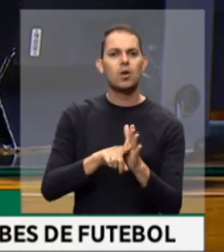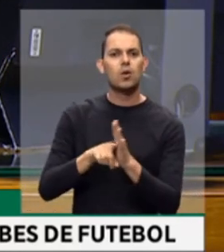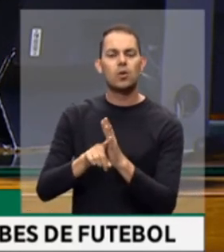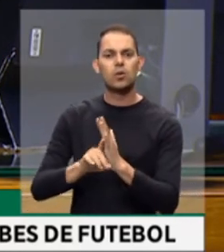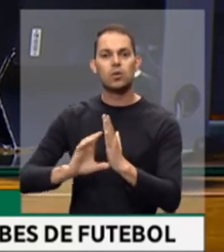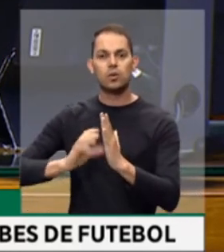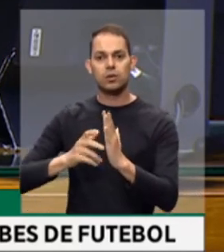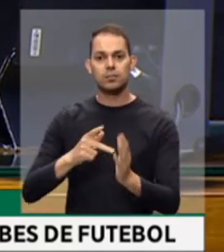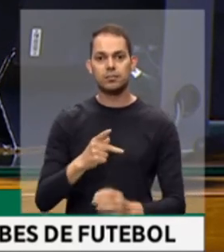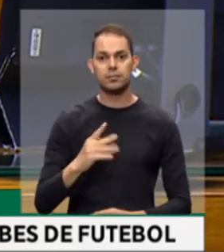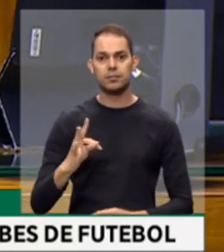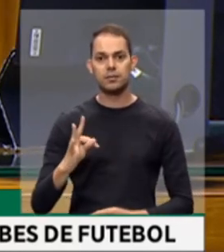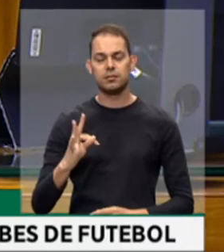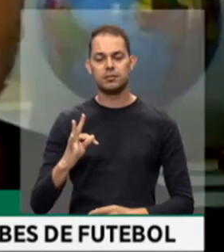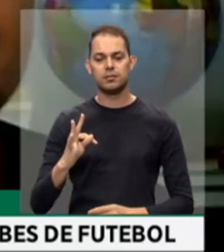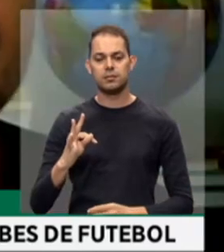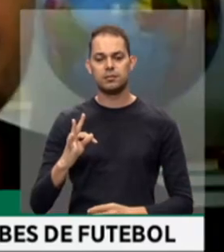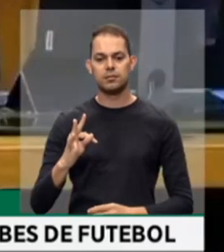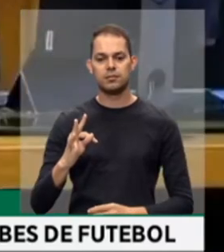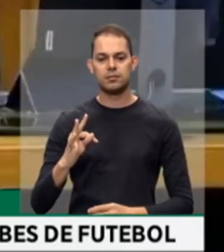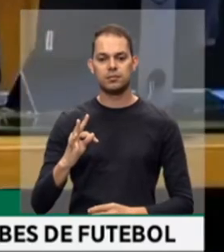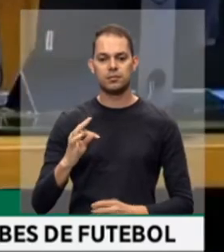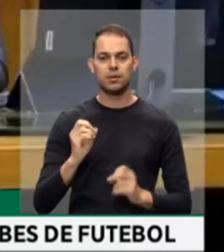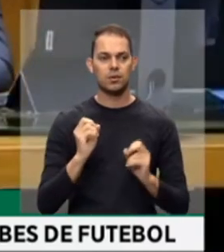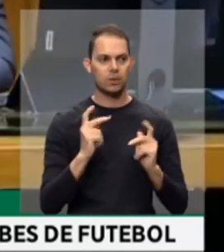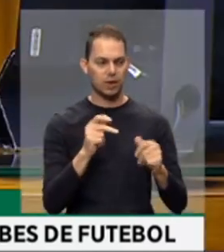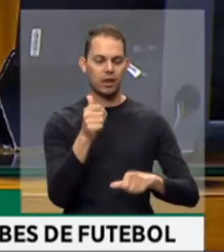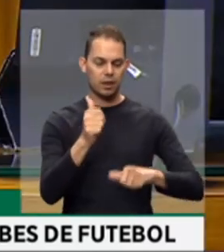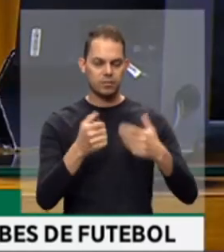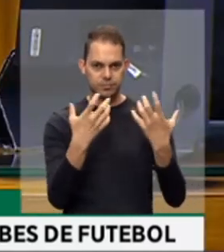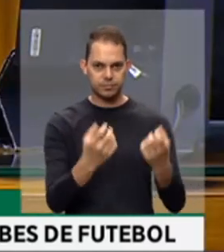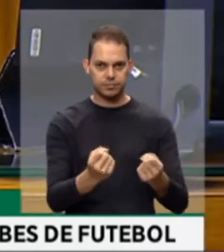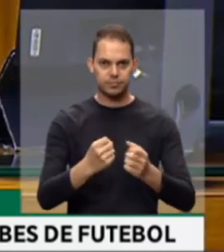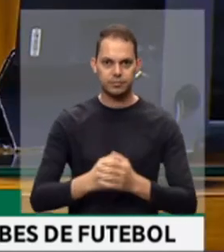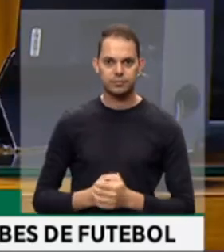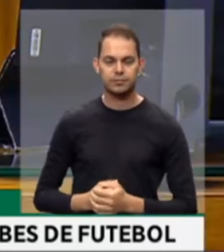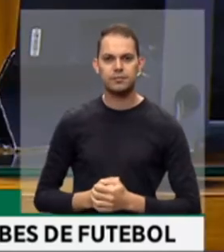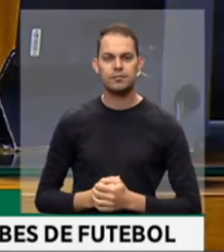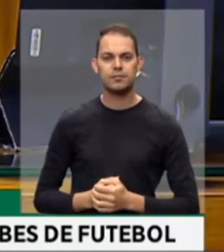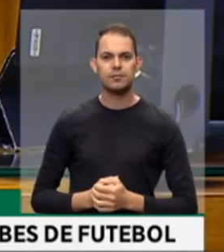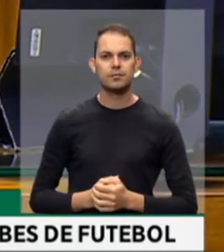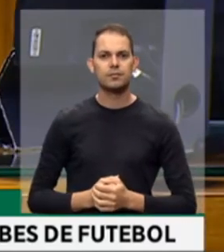COMO SE ACHAM. REJEITADA A EMENDA. CONSULTO... O PARTIDO DOS TRABALHADORES. [DEPUTADO]: VERIFICAÇÃO.